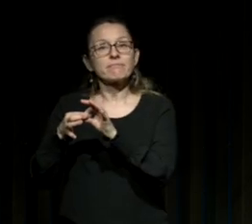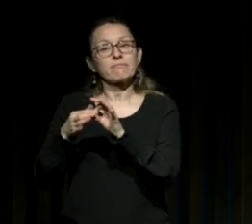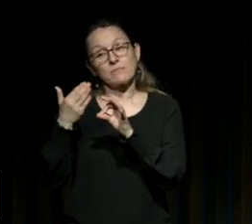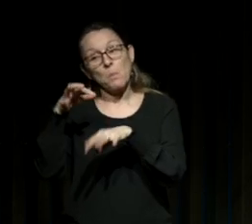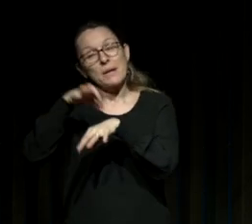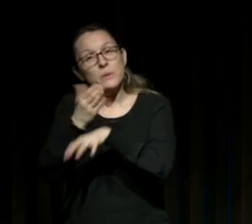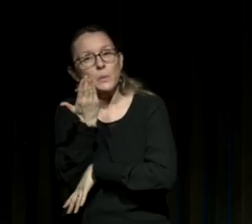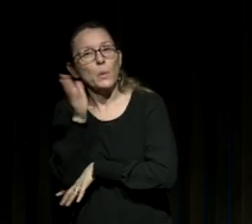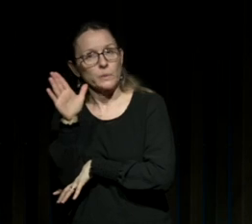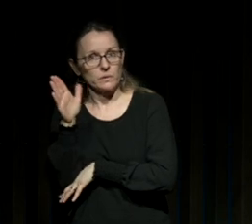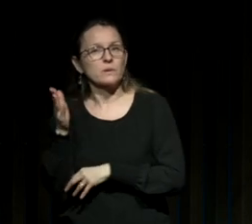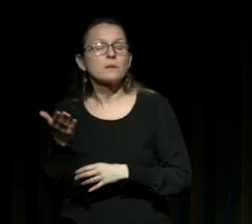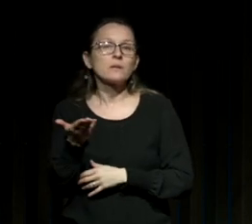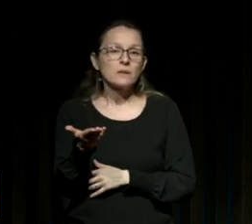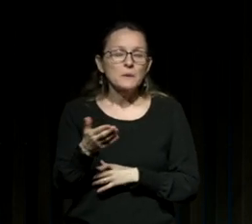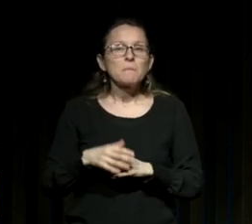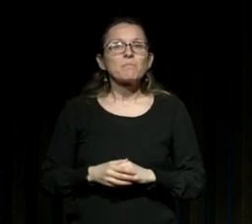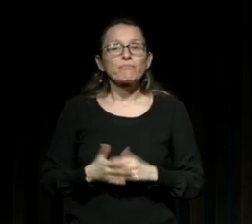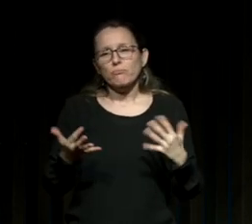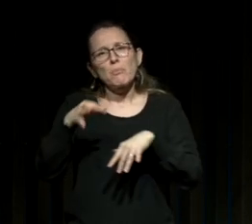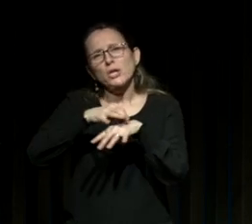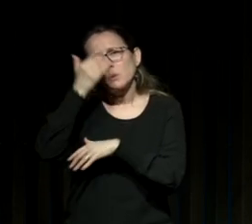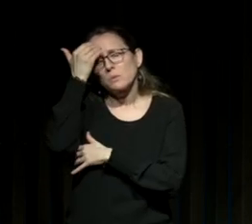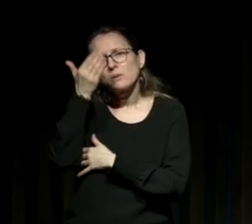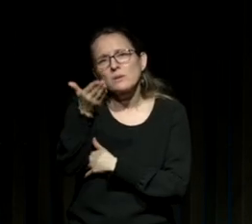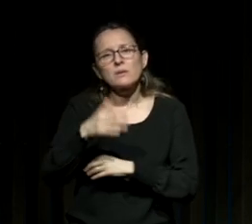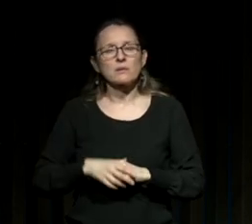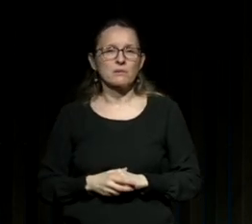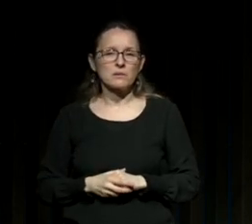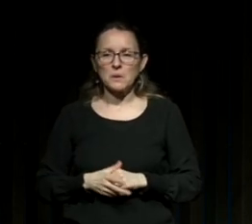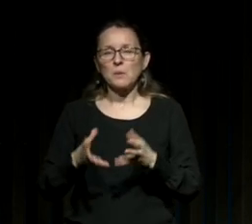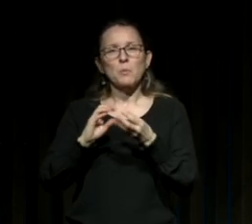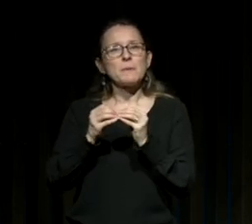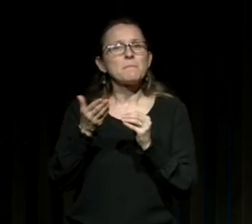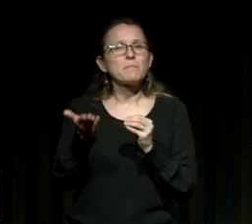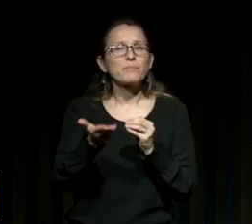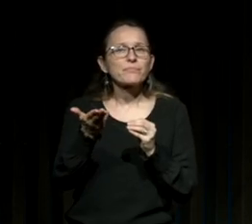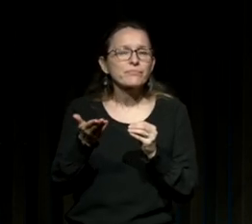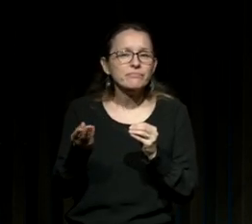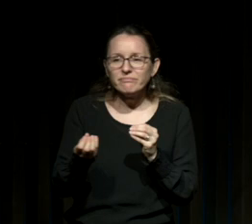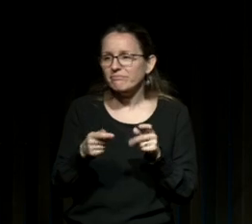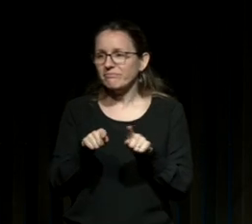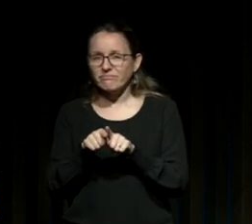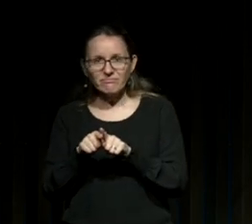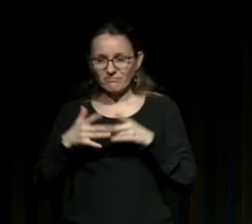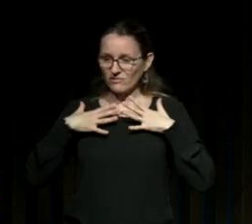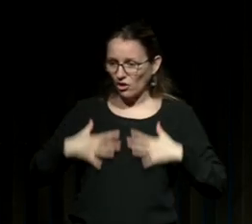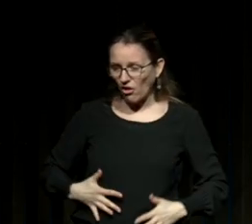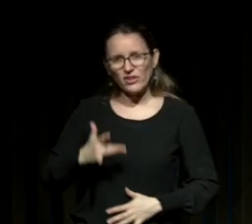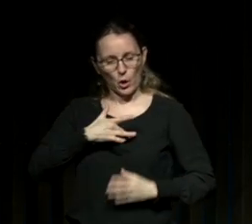certaine qu'on connaît très bien les complications métaboliques et cardiovasculaires le diabète de